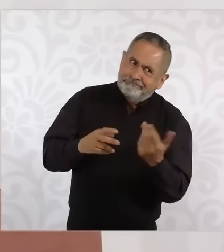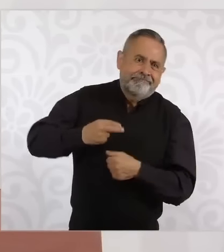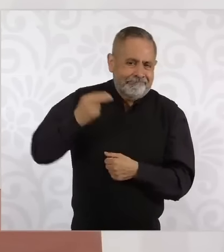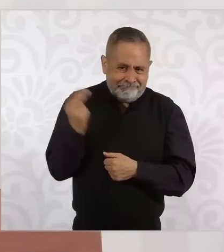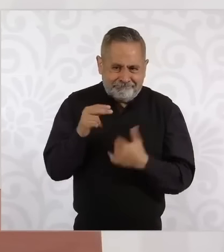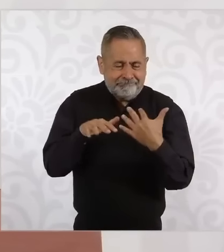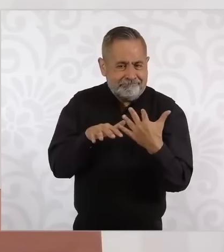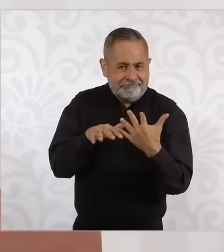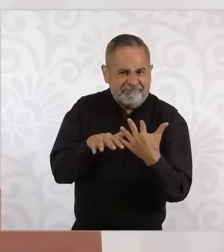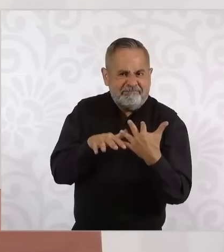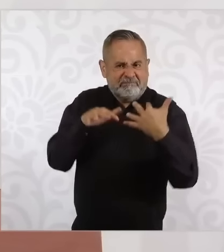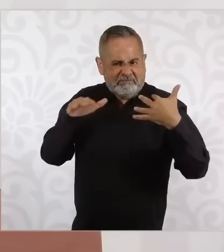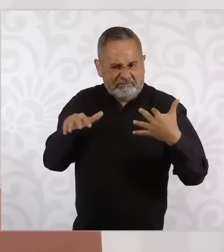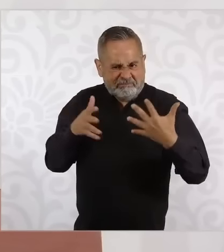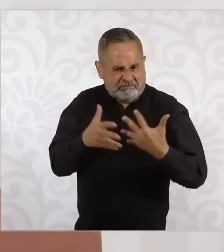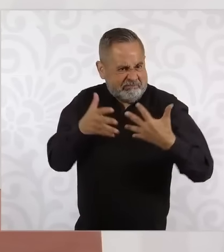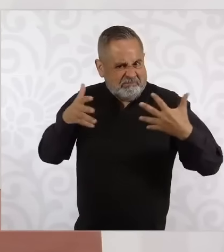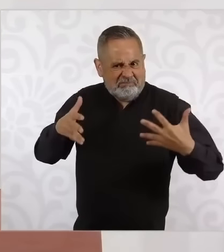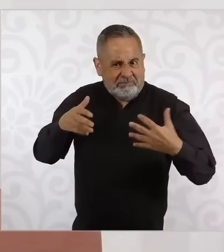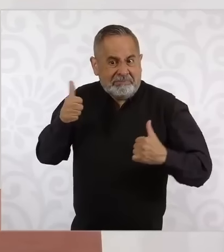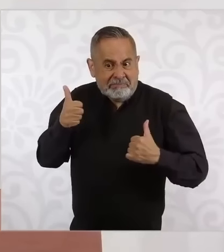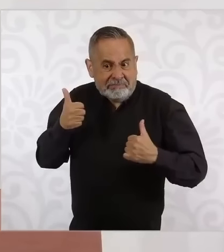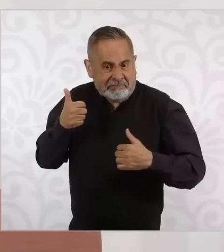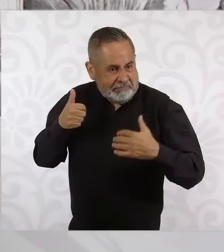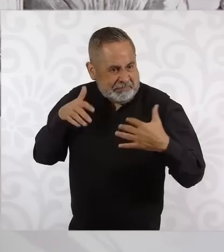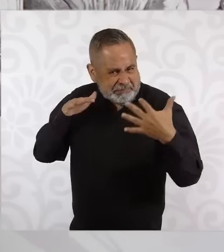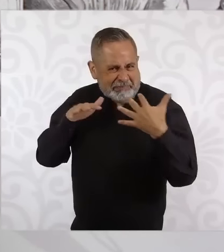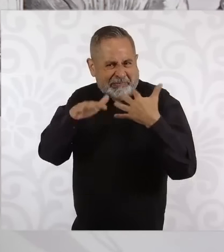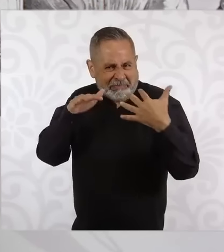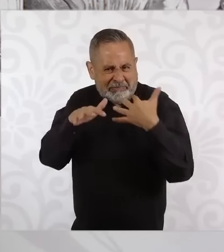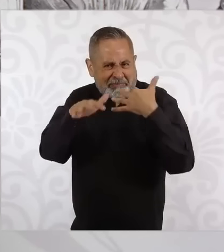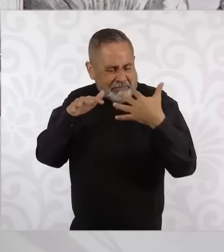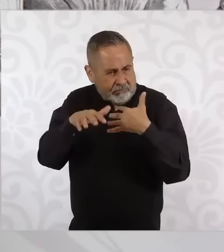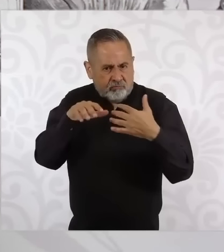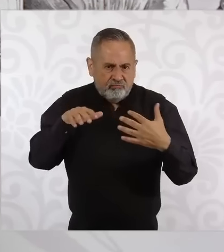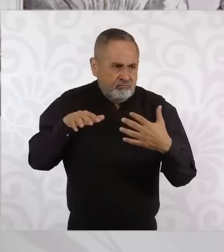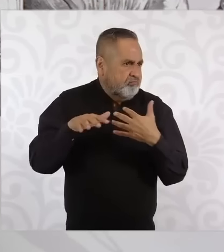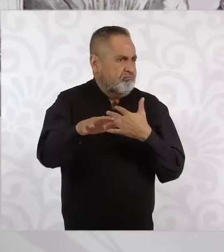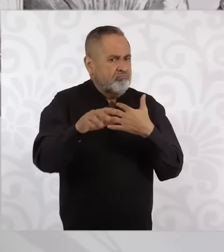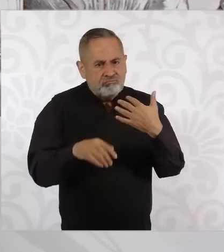ampliar esta eh autopista. Y pues algunas de las justificaciones de este proyecto,